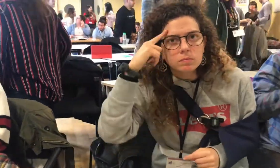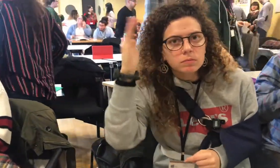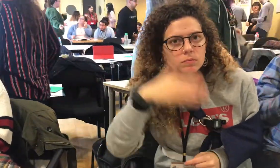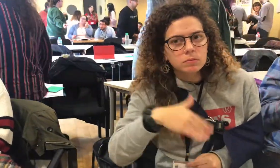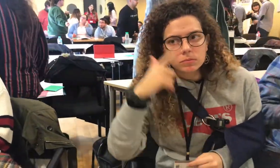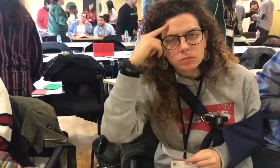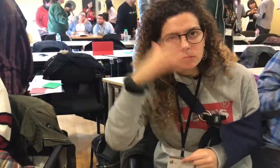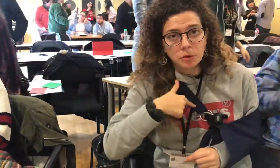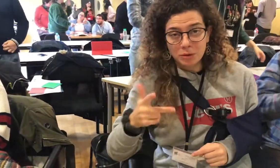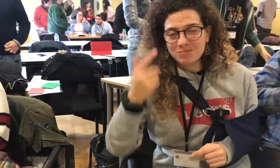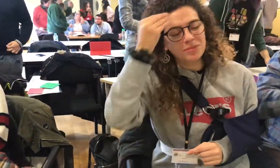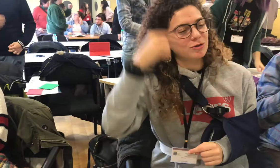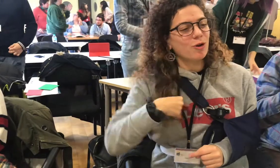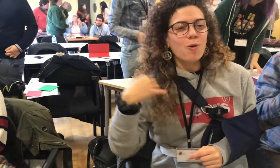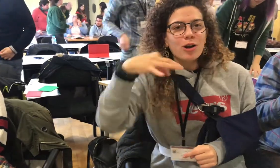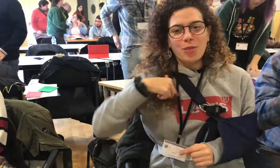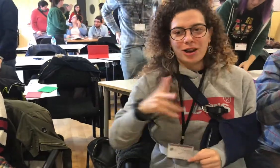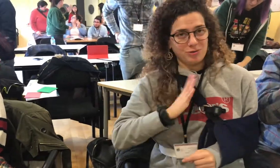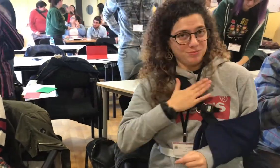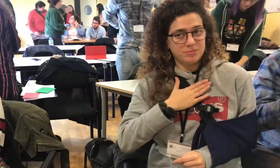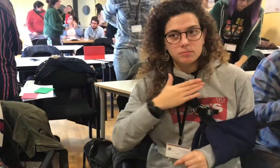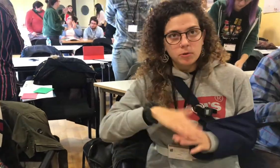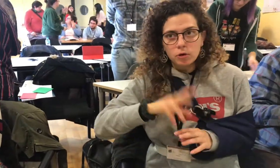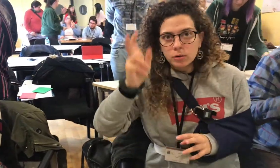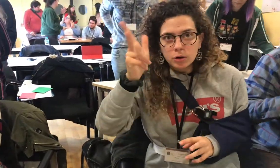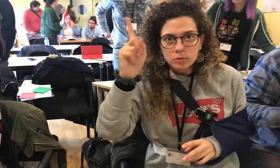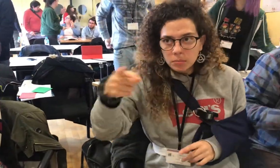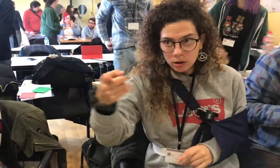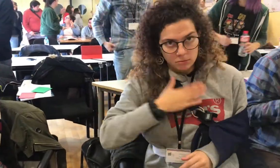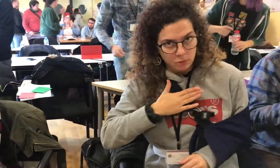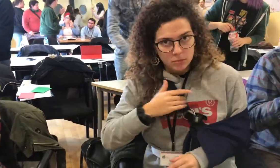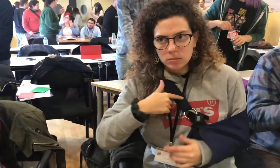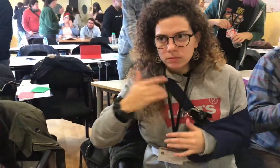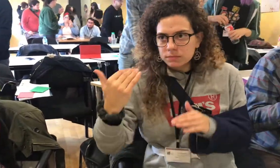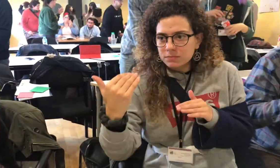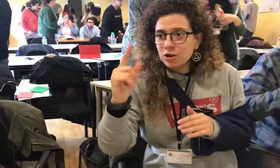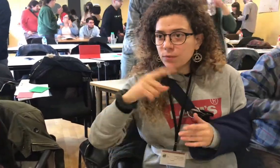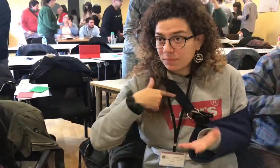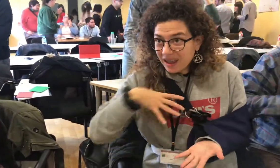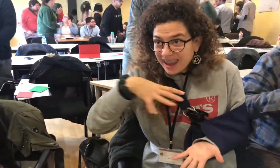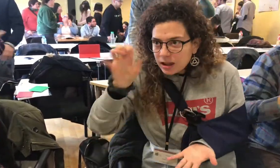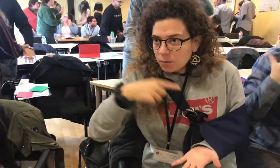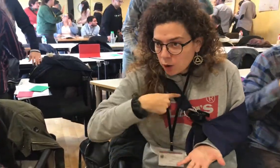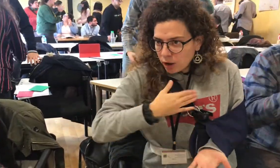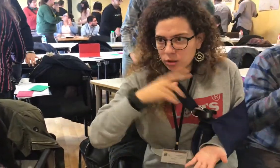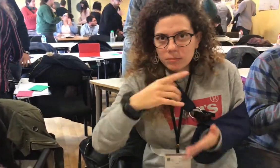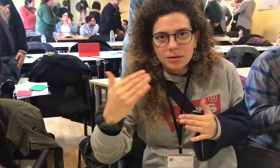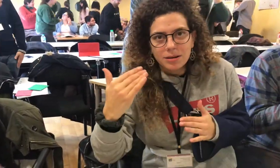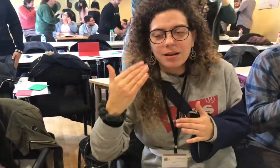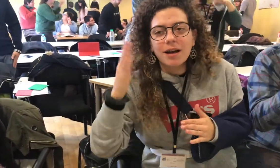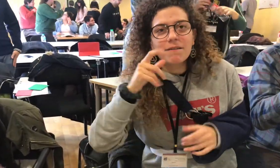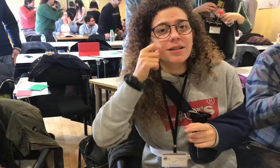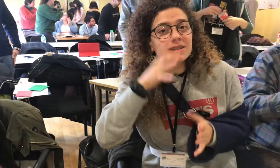No he sido consciente de ello, no somos el único colectivo con derechos. Reflexionar sobre cómo compaginar los derechos de todos los colectivos